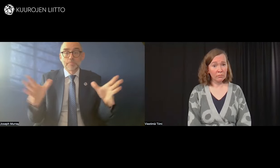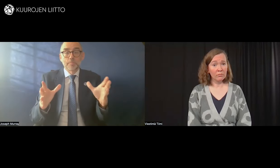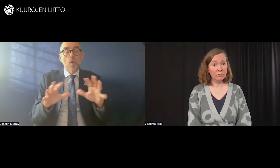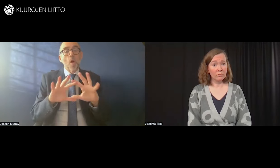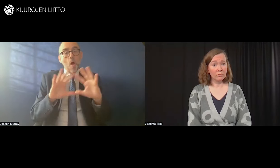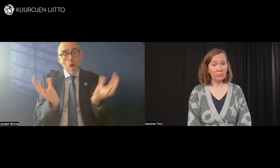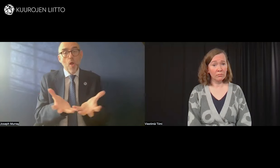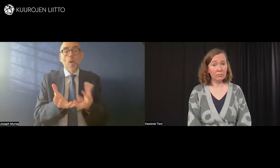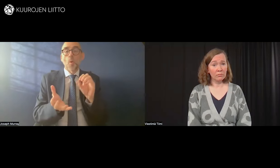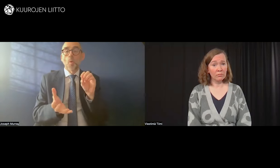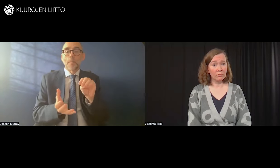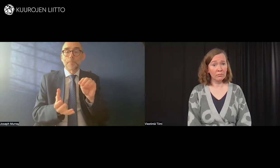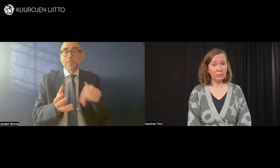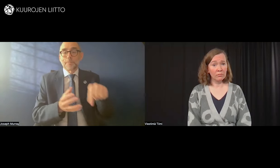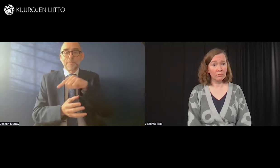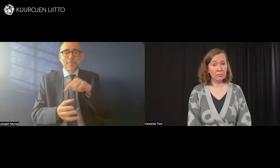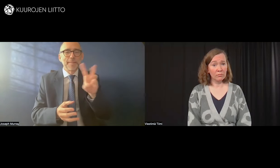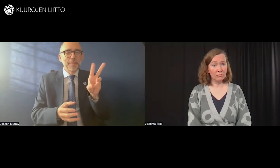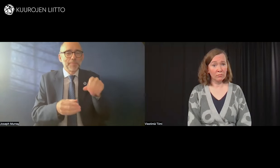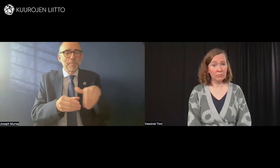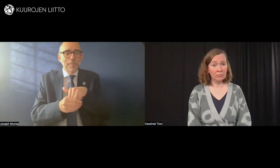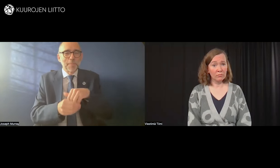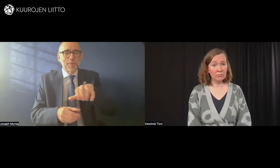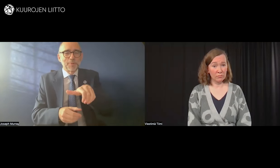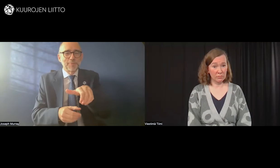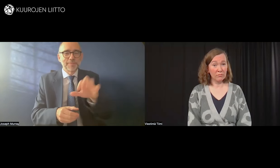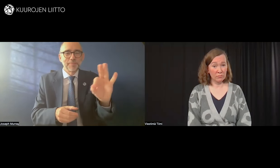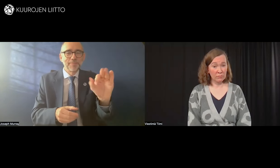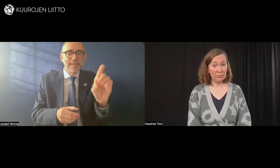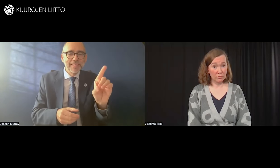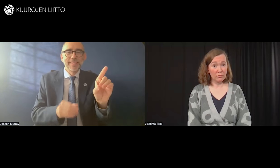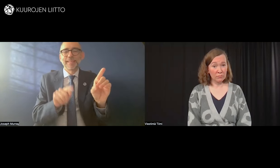Kaikki OM:t eli jäsenmaat, kuten teidän Suomen Kuurojen Liittonne,